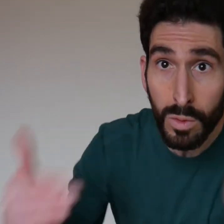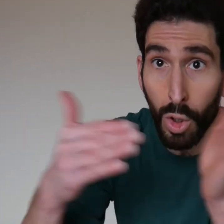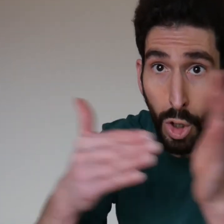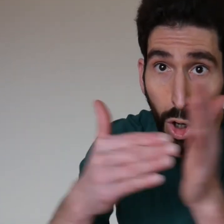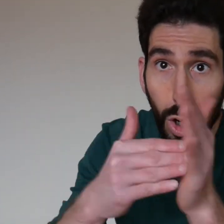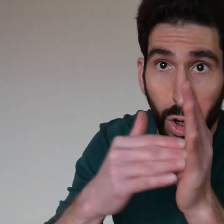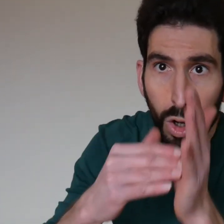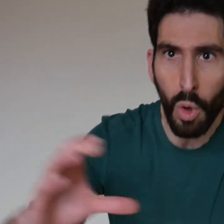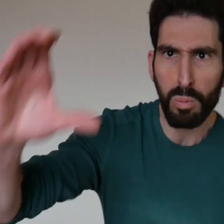Encore ?!